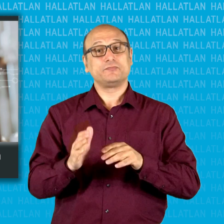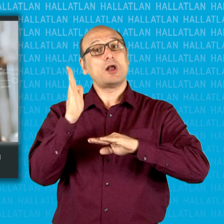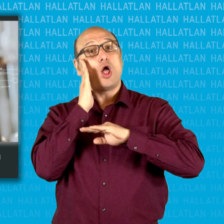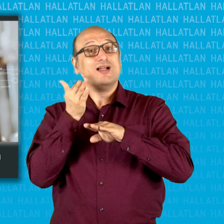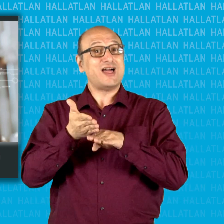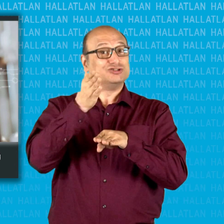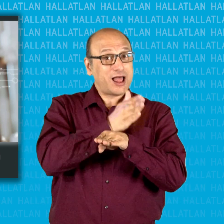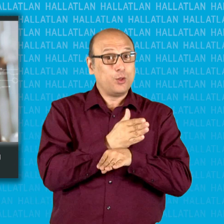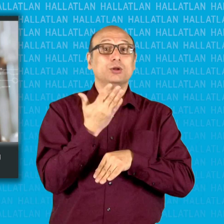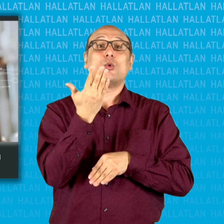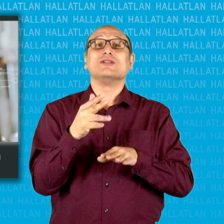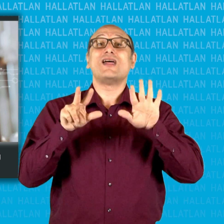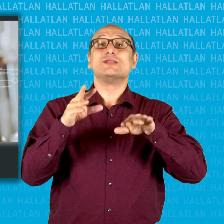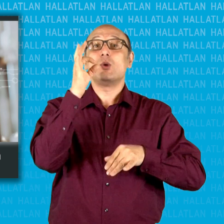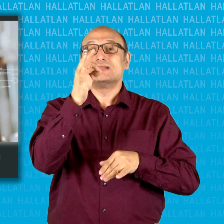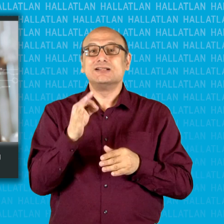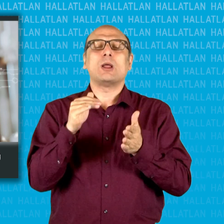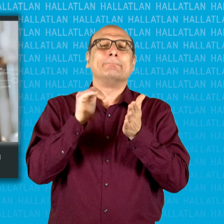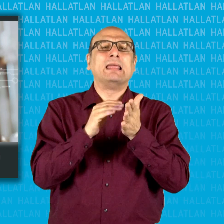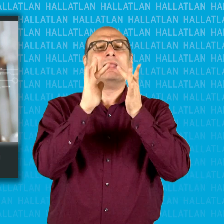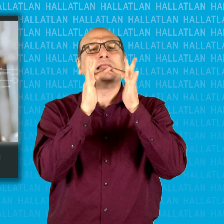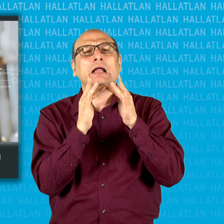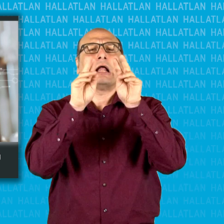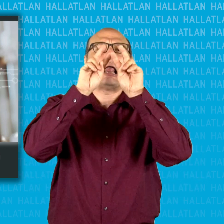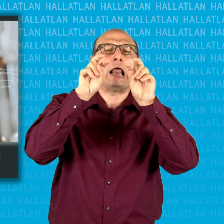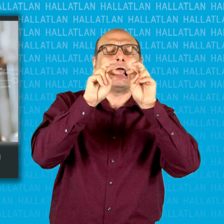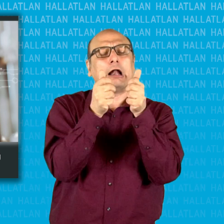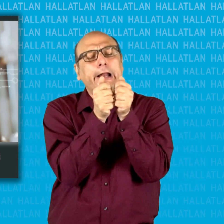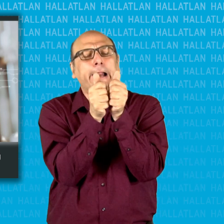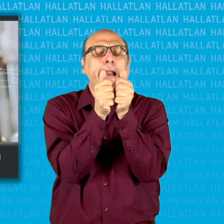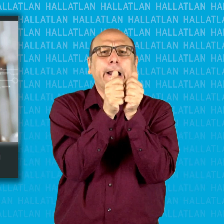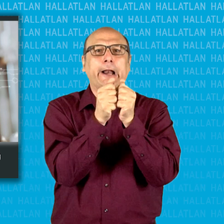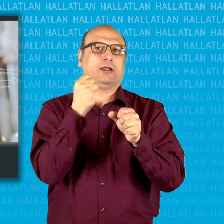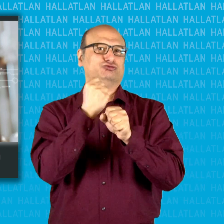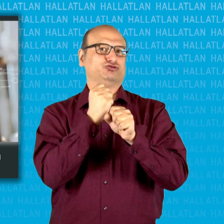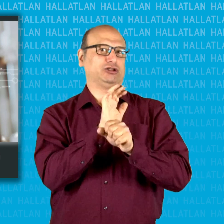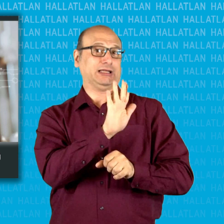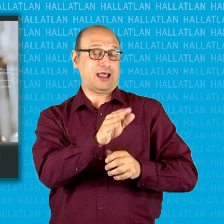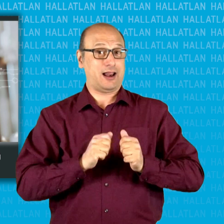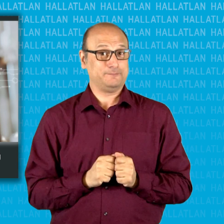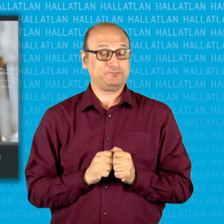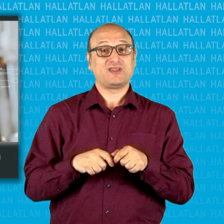elalvás előtt pedig 58%-uk még az interneten böngészik a telefonja segítségével,